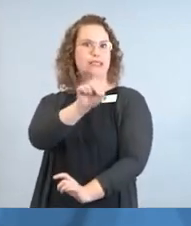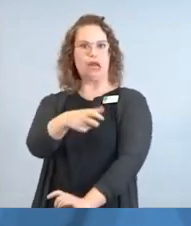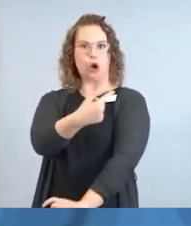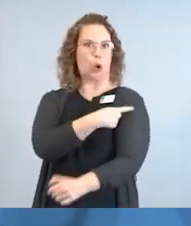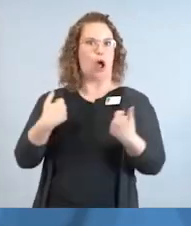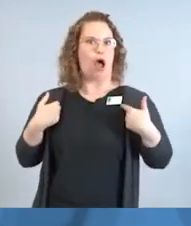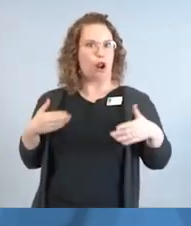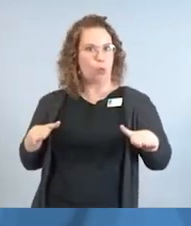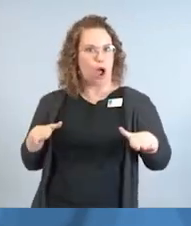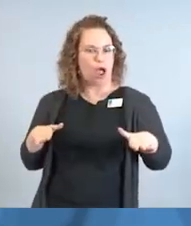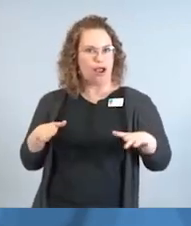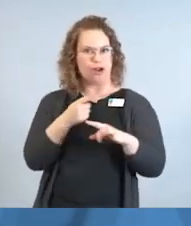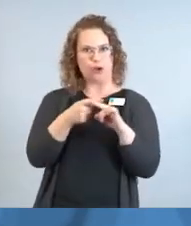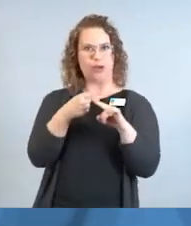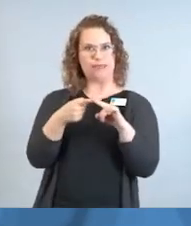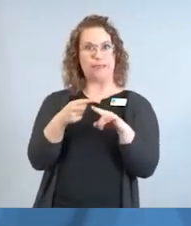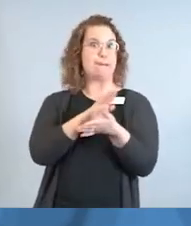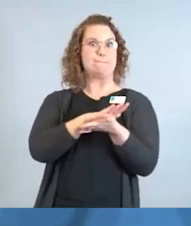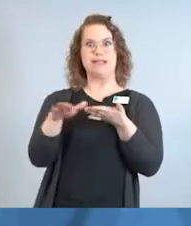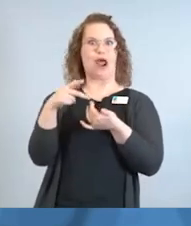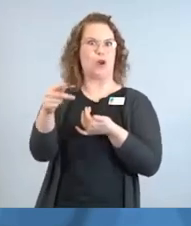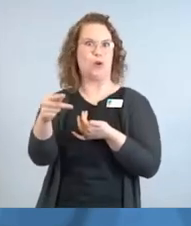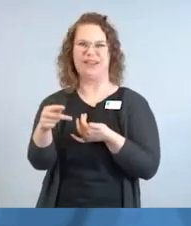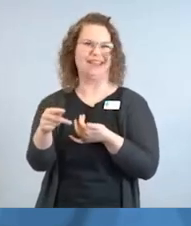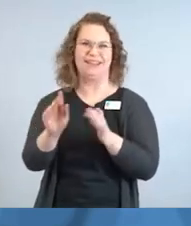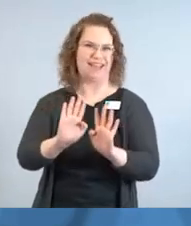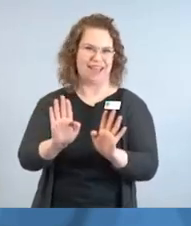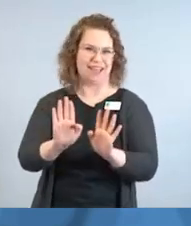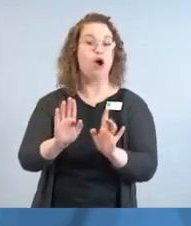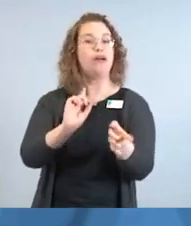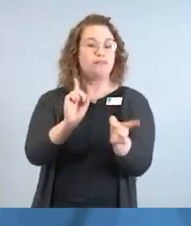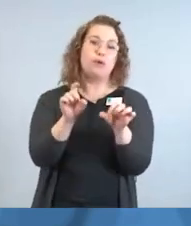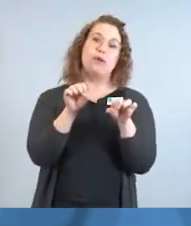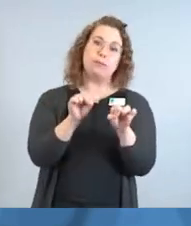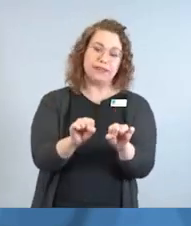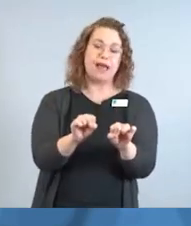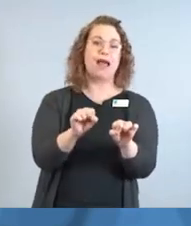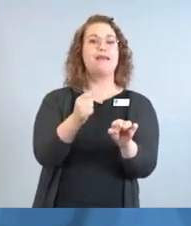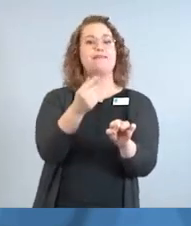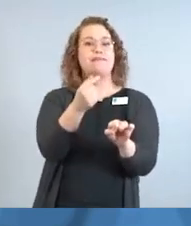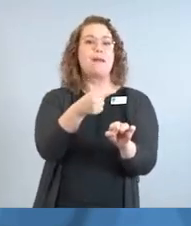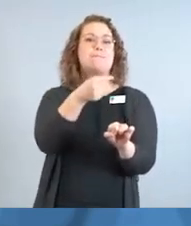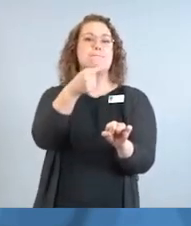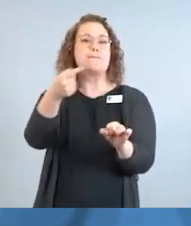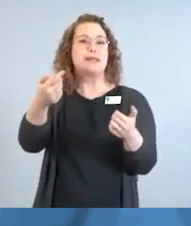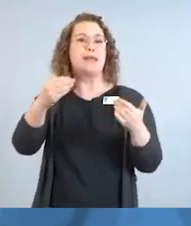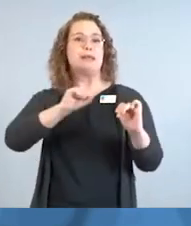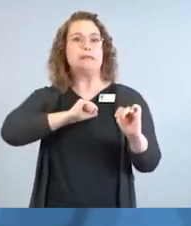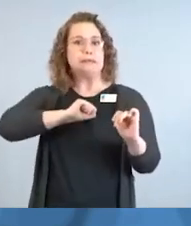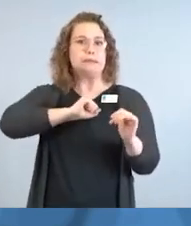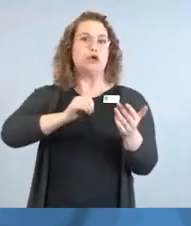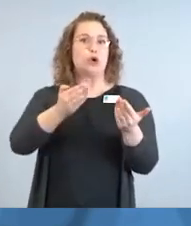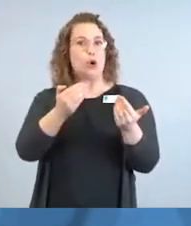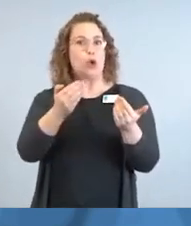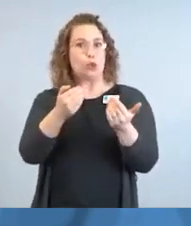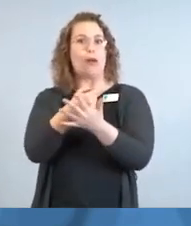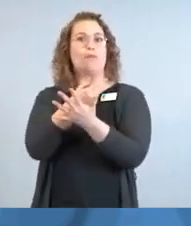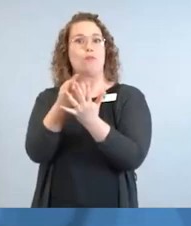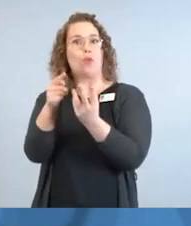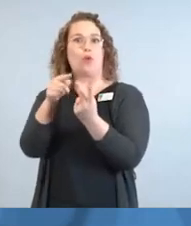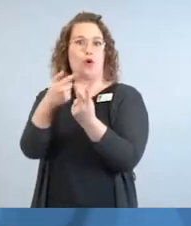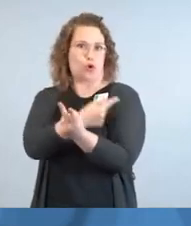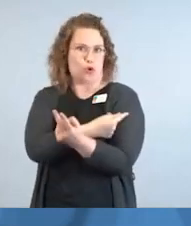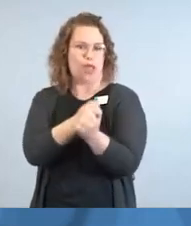Rokotetta joutuu sitten ehkä odottamaan hiukan kauemmin, mutta kuten sanoin aikaisemmin, ei kenenkään rokotus vuoro mene ohi.